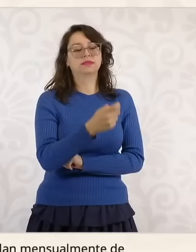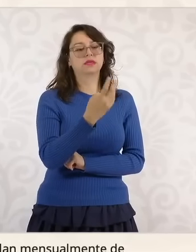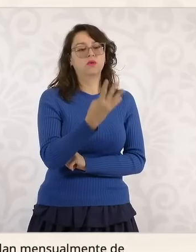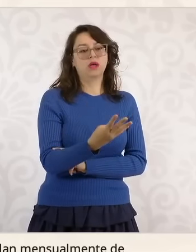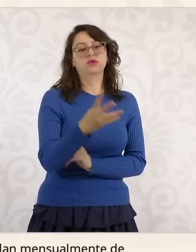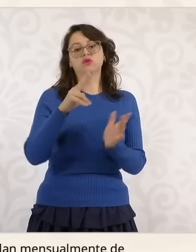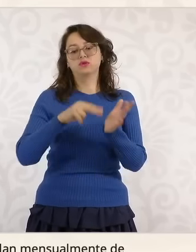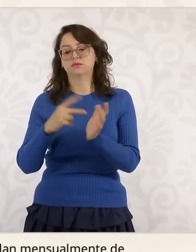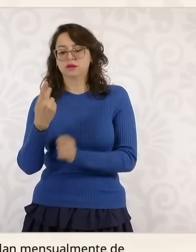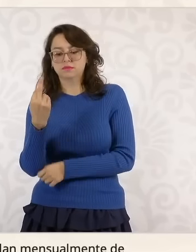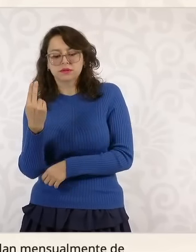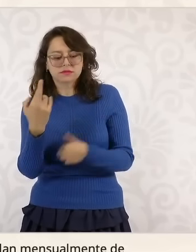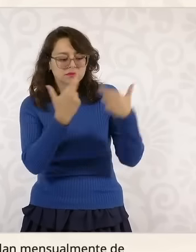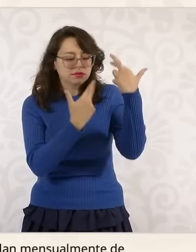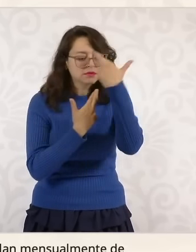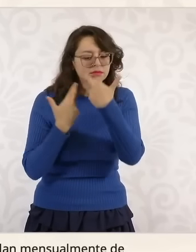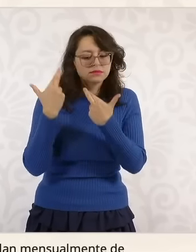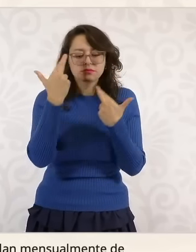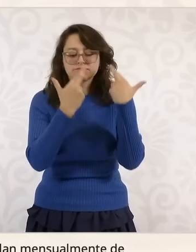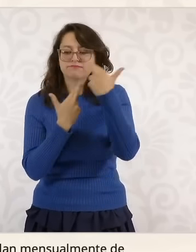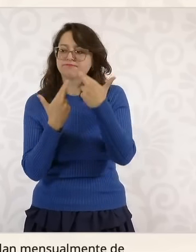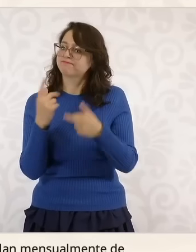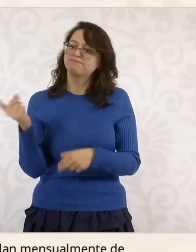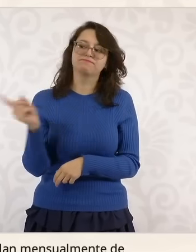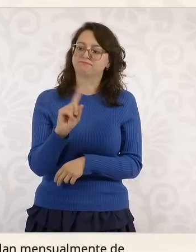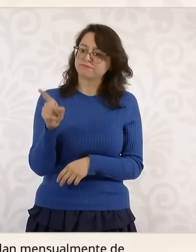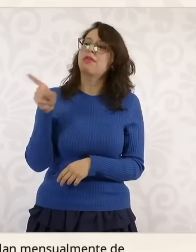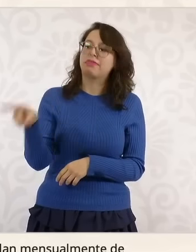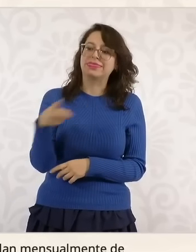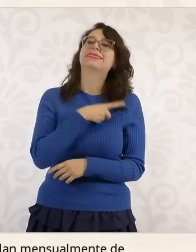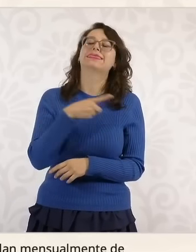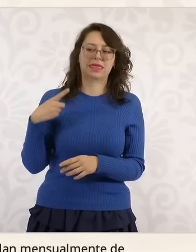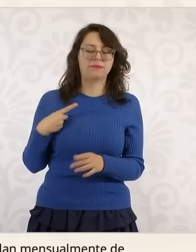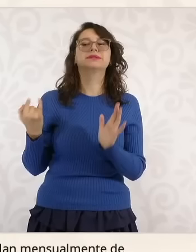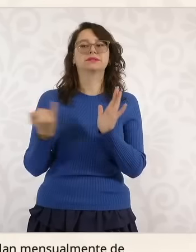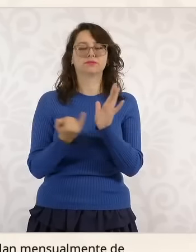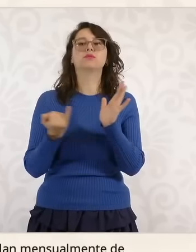como se muestra en la lámina, negaron el amparo confirmando la procedencia de los adeudos.